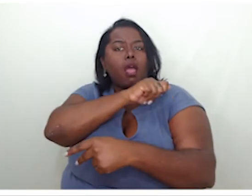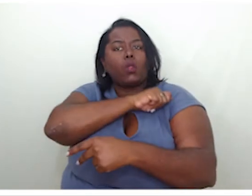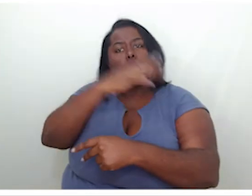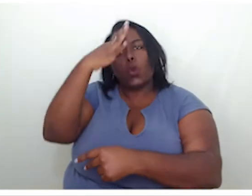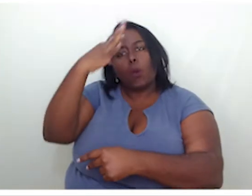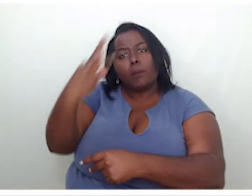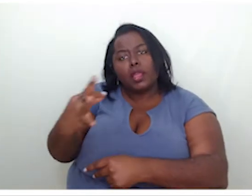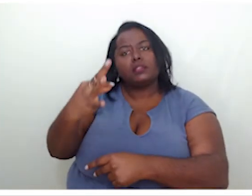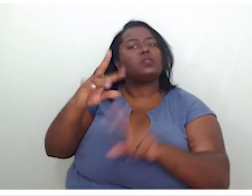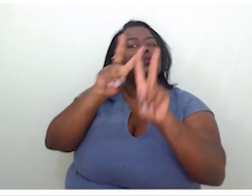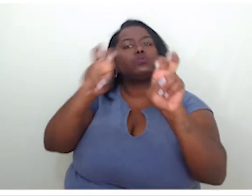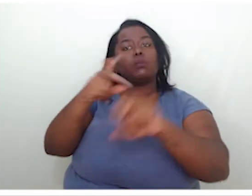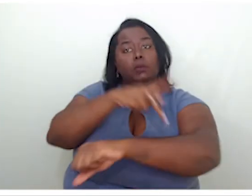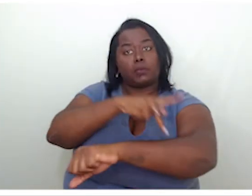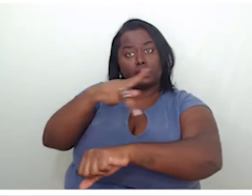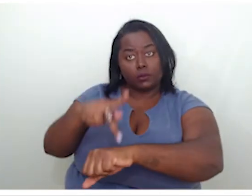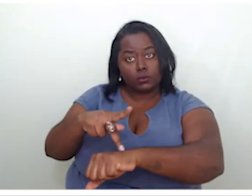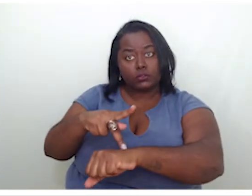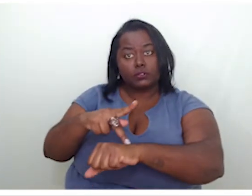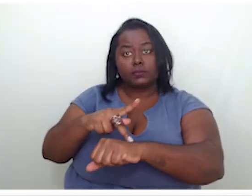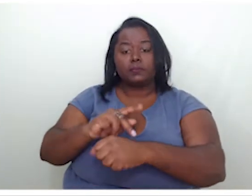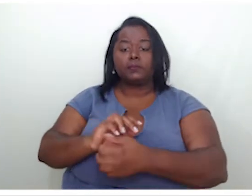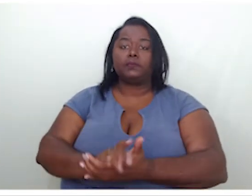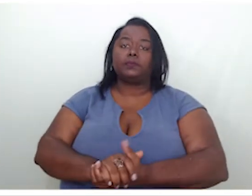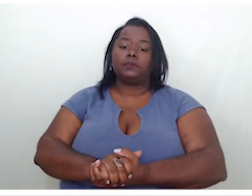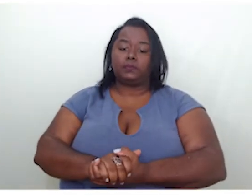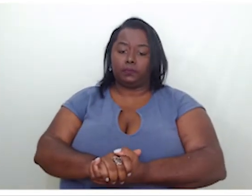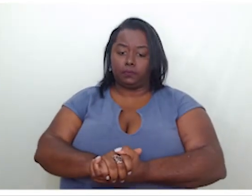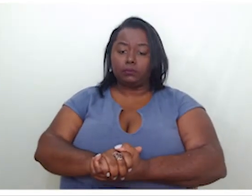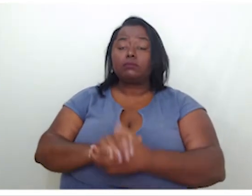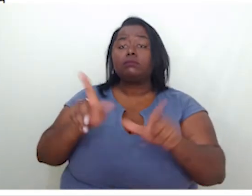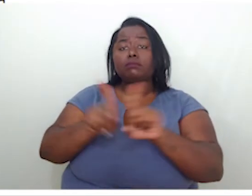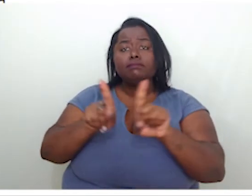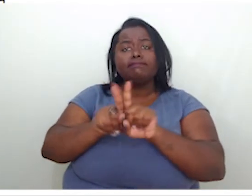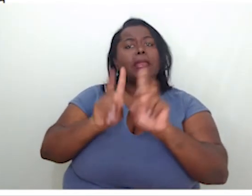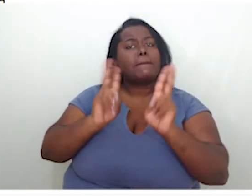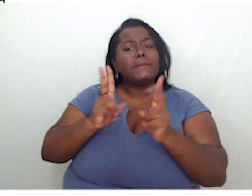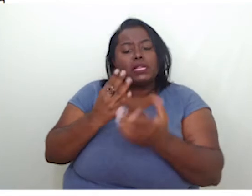fue creada por medios técnicos del entorno de aprendizaje.